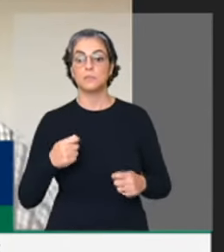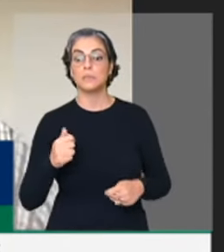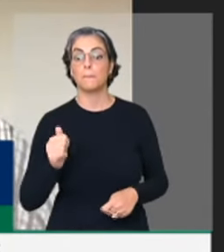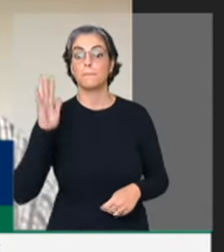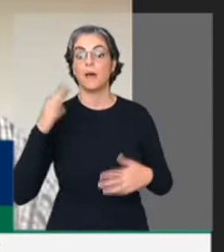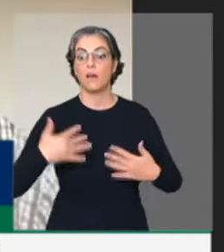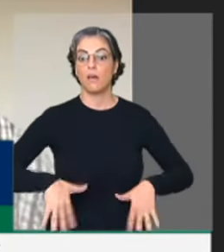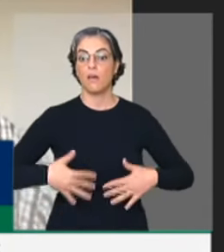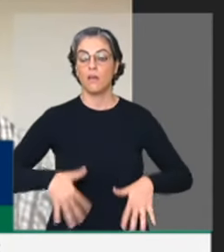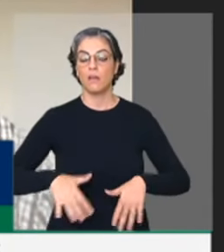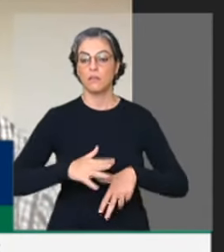SAÚDE QUE REQUER CUIDADOS. RELATOR, MODIFIQUE ESSE TEXTO.